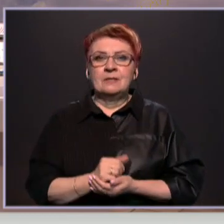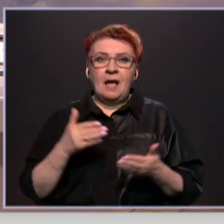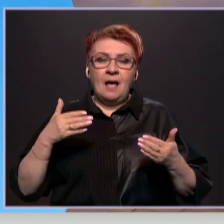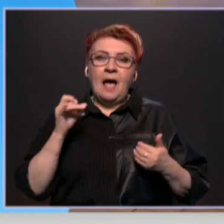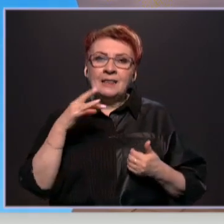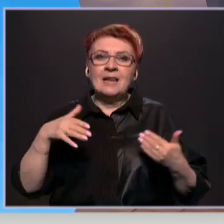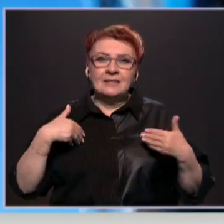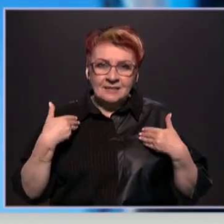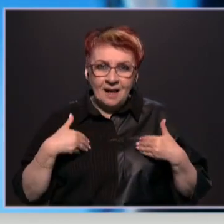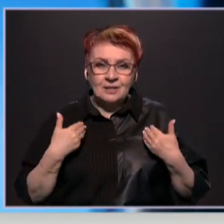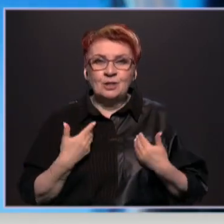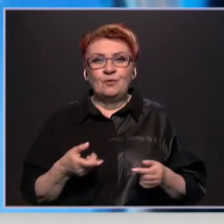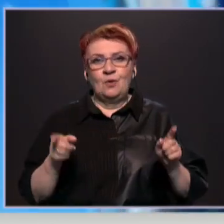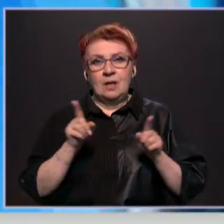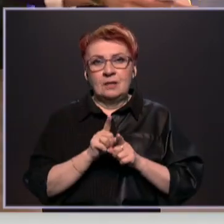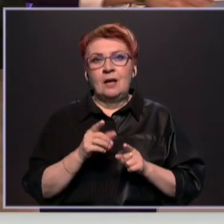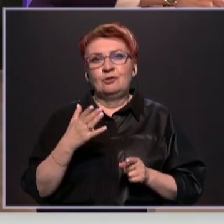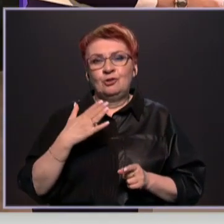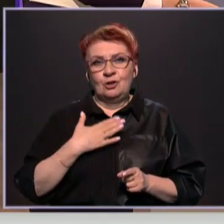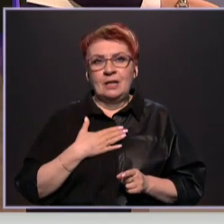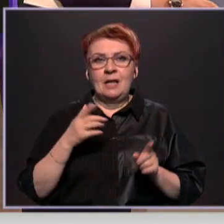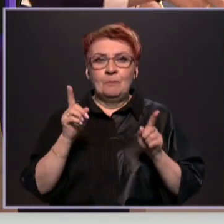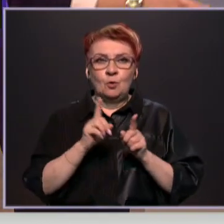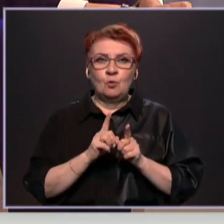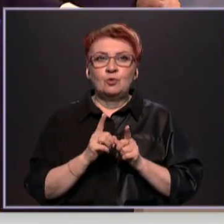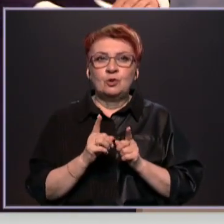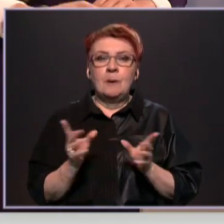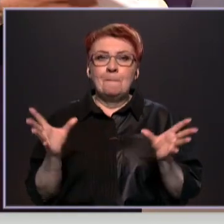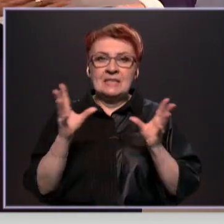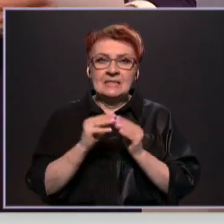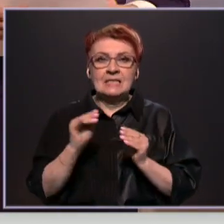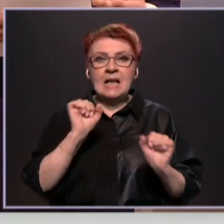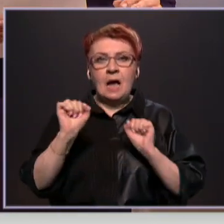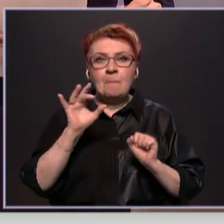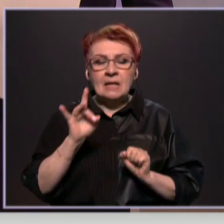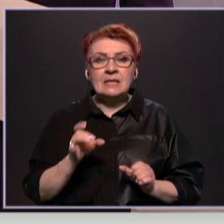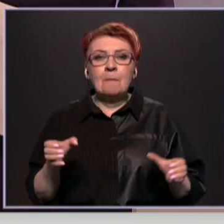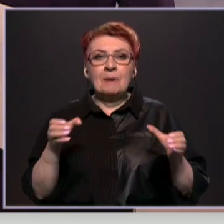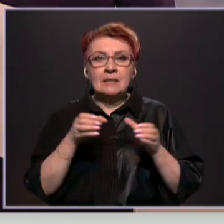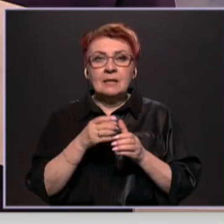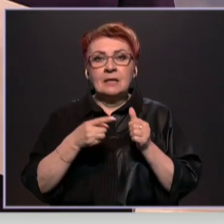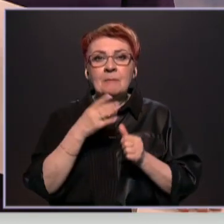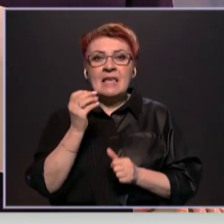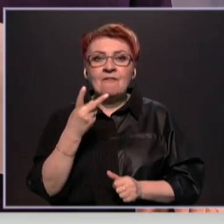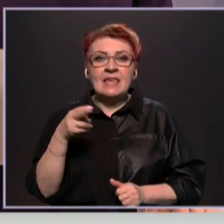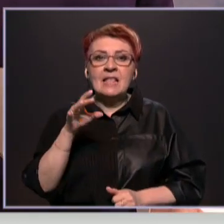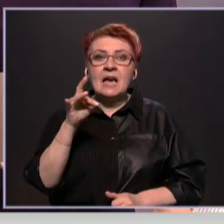я приветствую а также к нам присоединяется и Командир батальона имени Евгения Родионова с